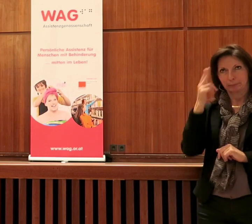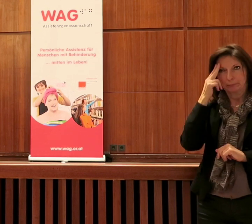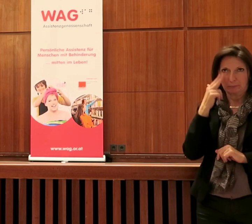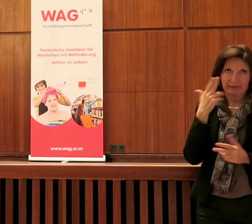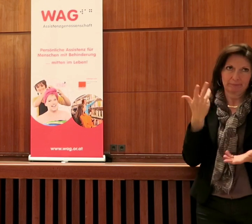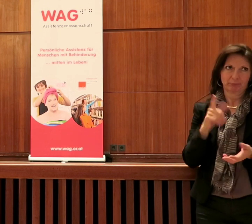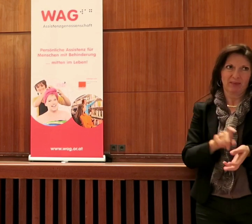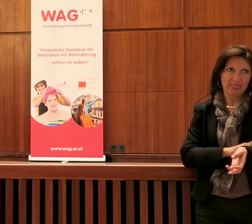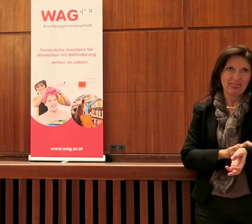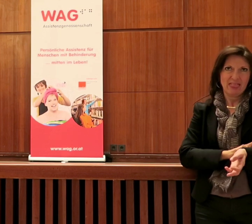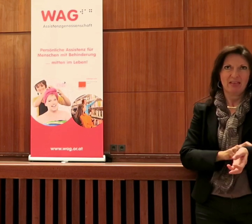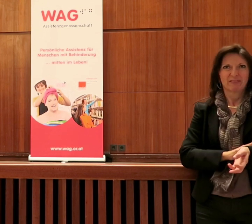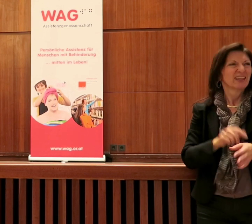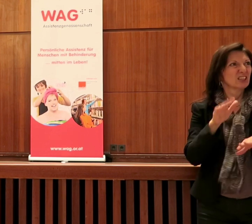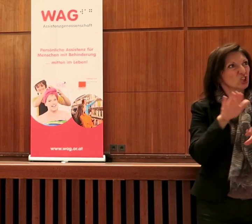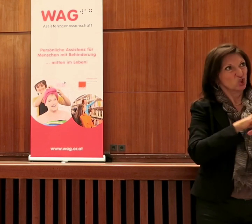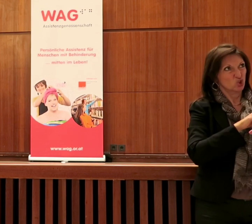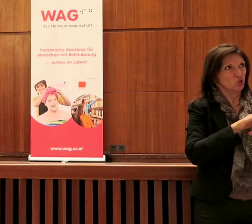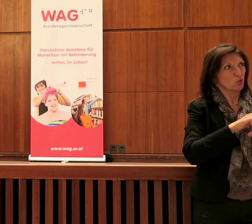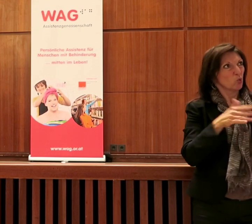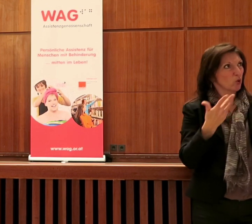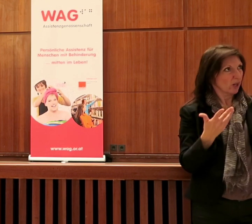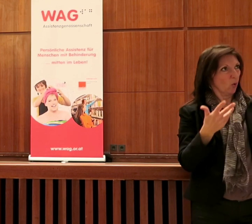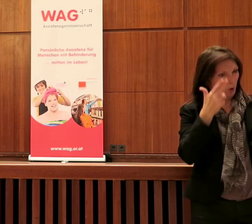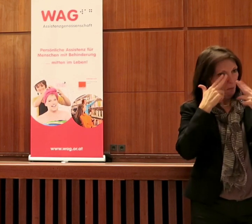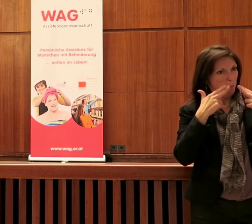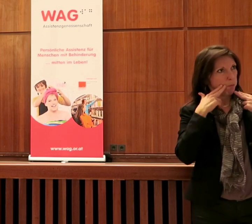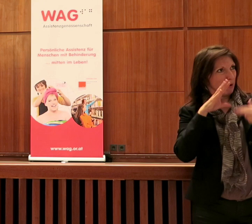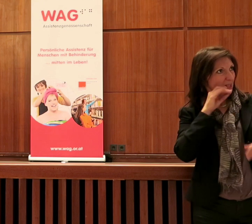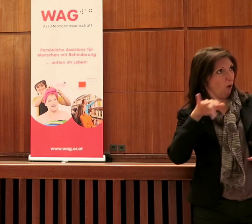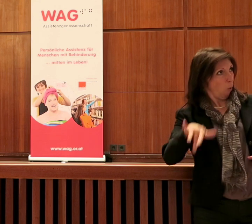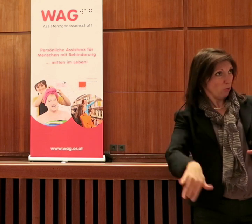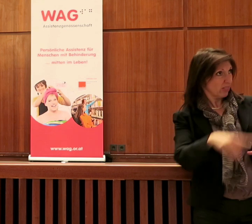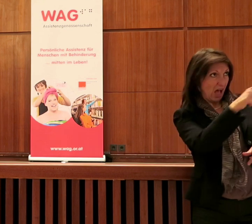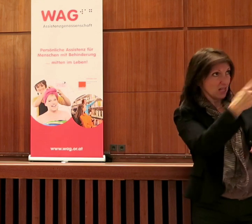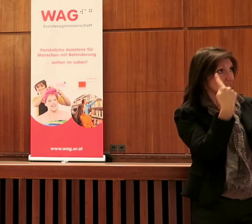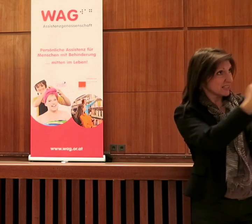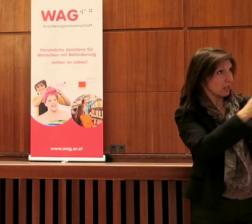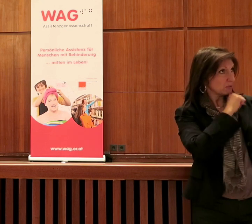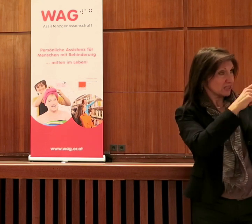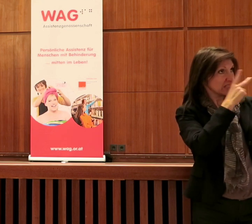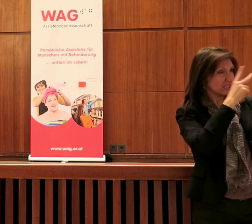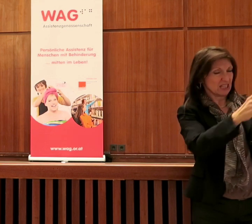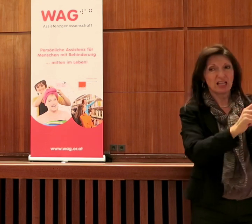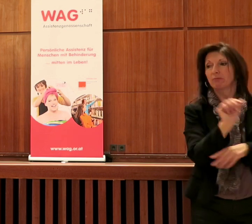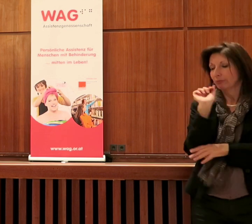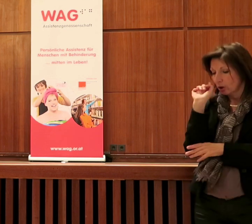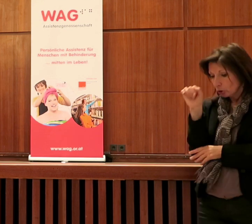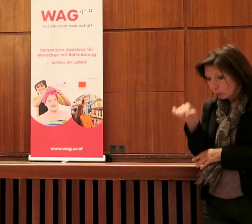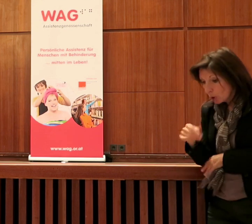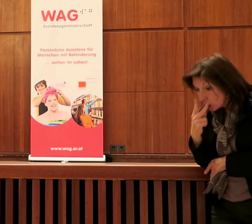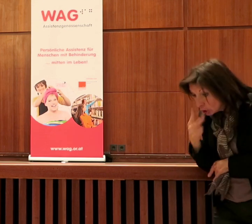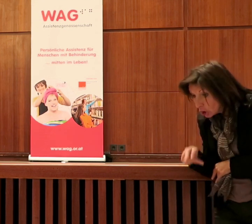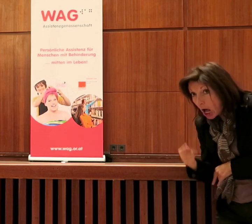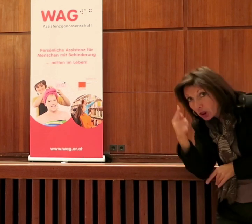Entschuldigen Sie, ich habe einen Blindenhund. Sehen Sie das nicht? Worauf sich der Passant zum Blindenhund beugt "Schau bei dem blauen Schild dort vorne